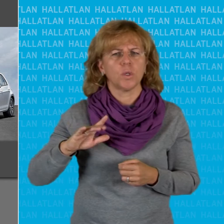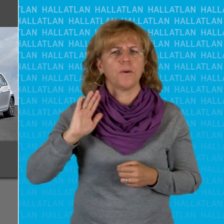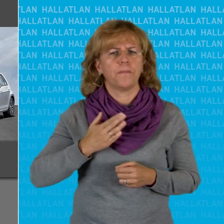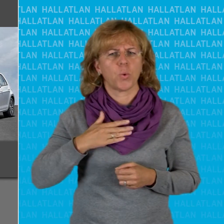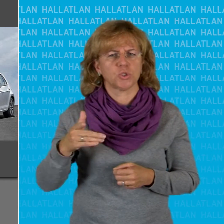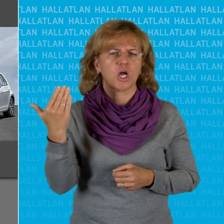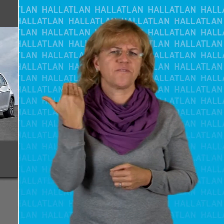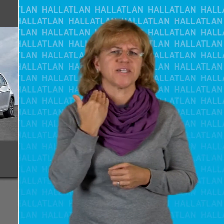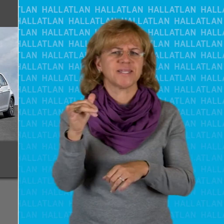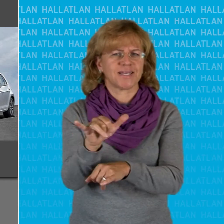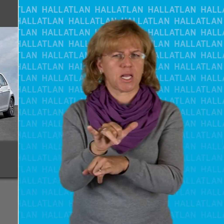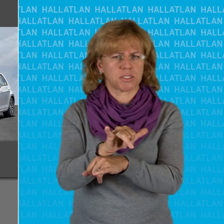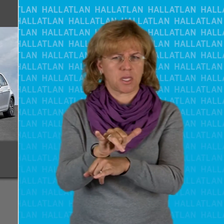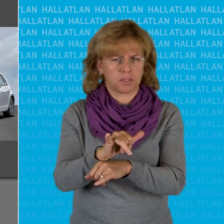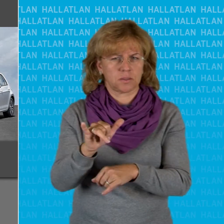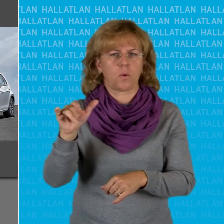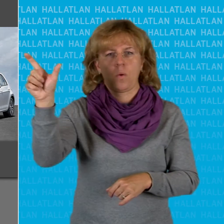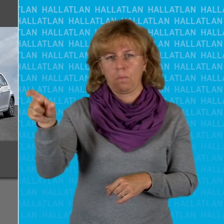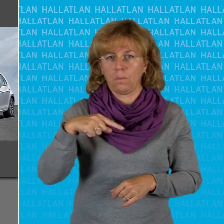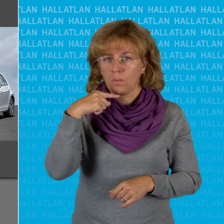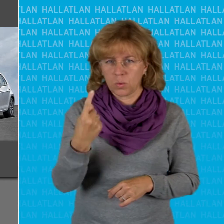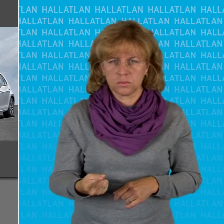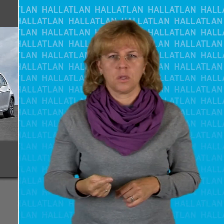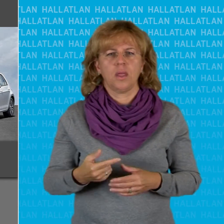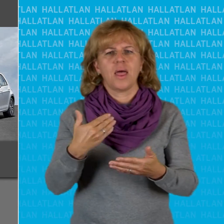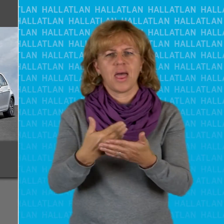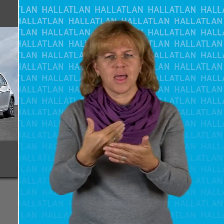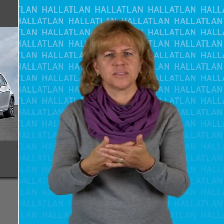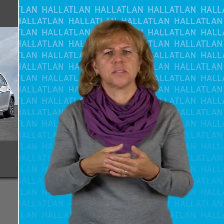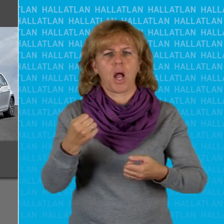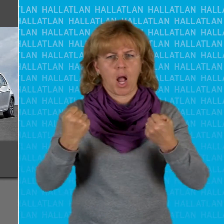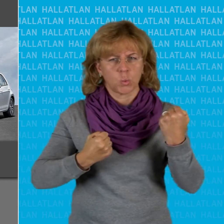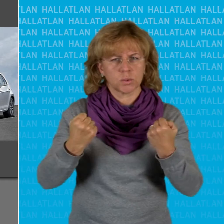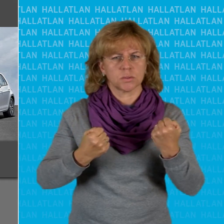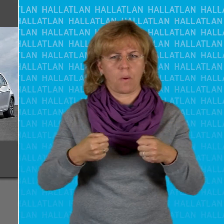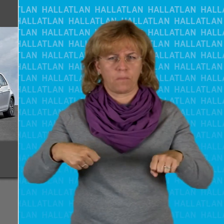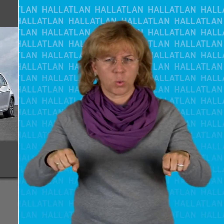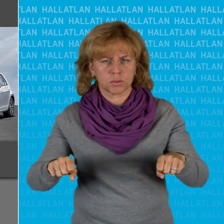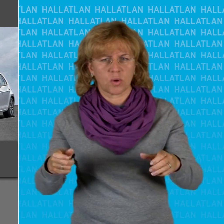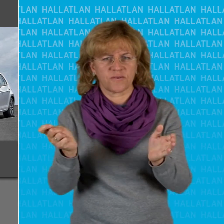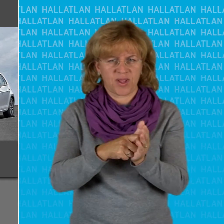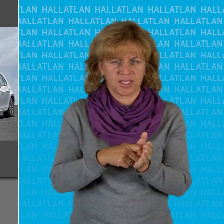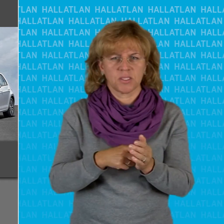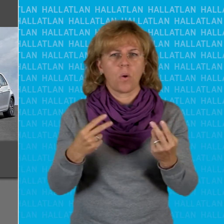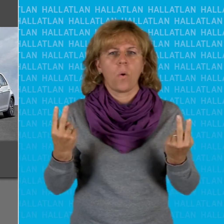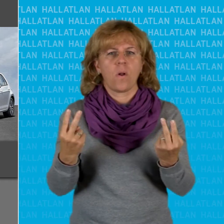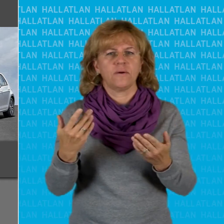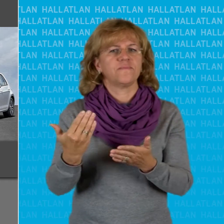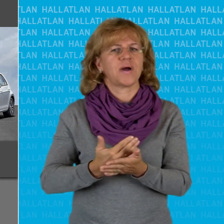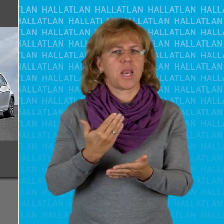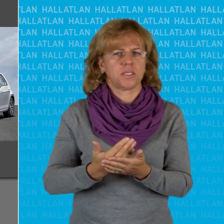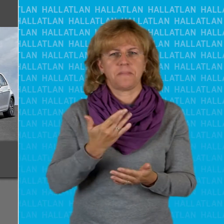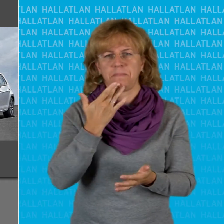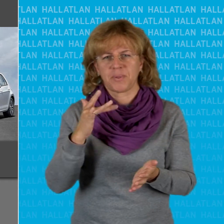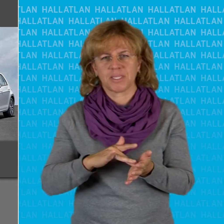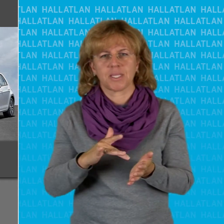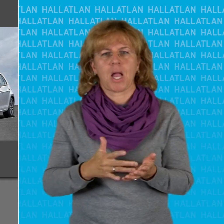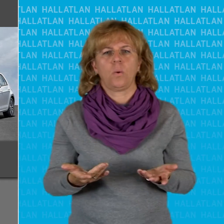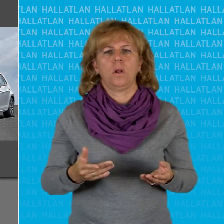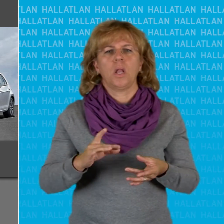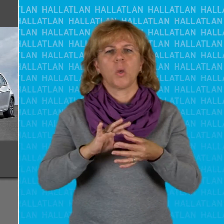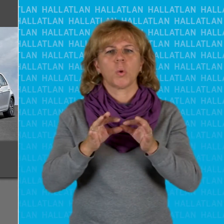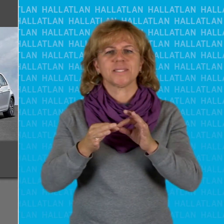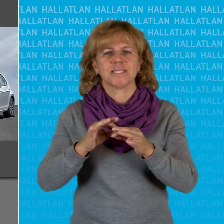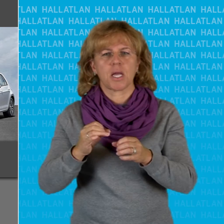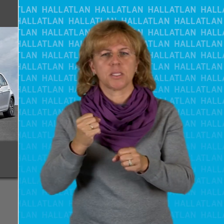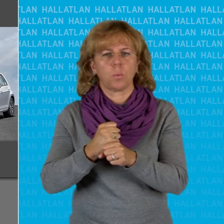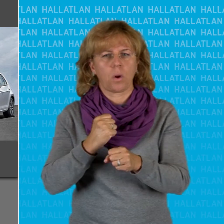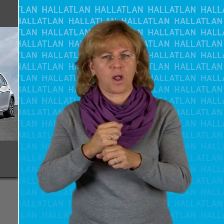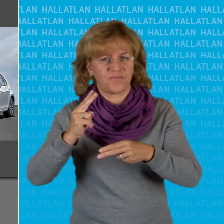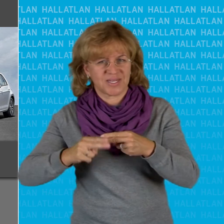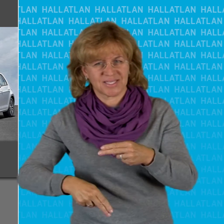A posta vezérigazgatója elmondta, a logisztikai munkák elvégzéséhez,